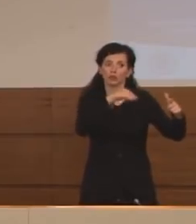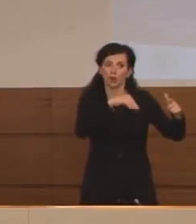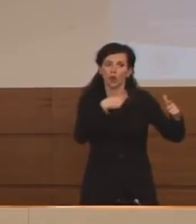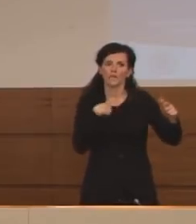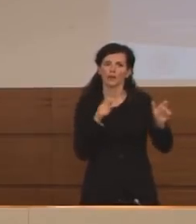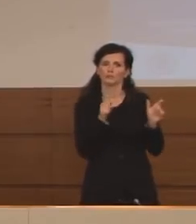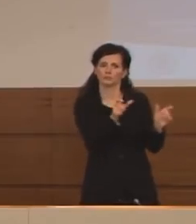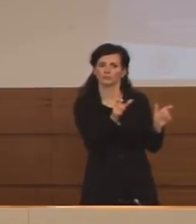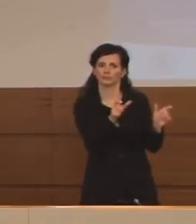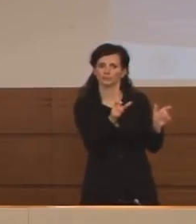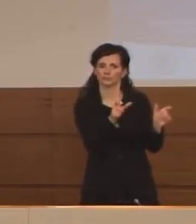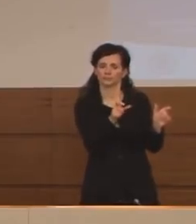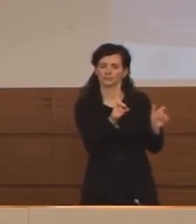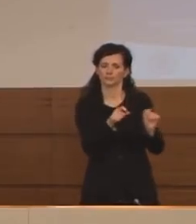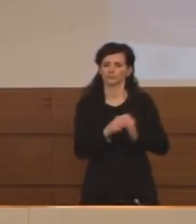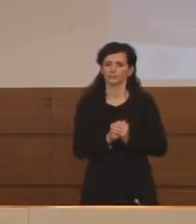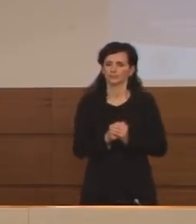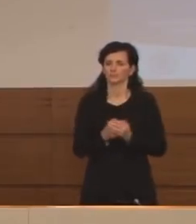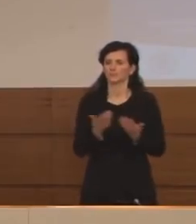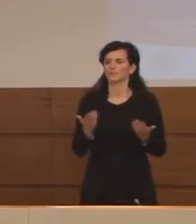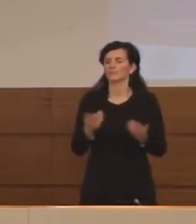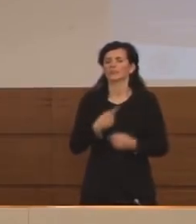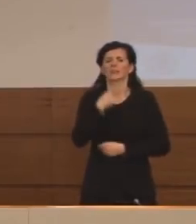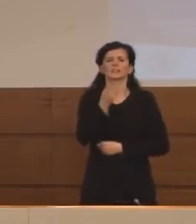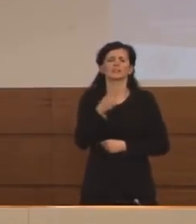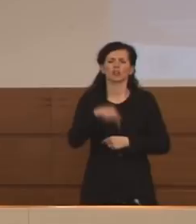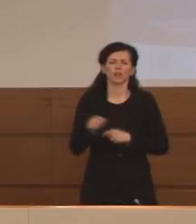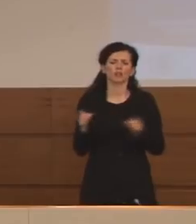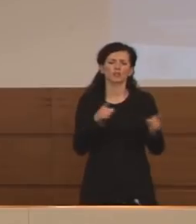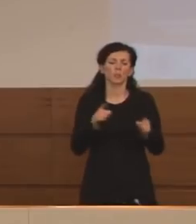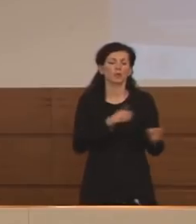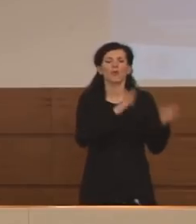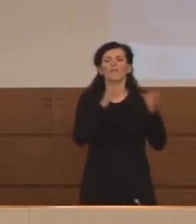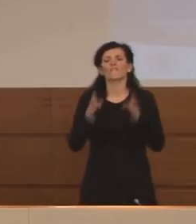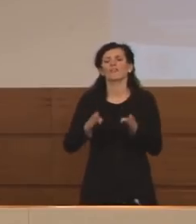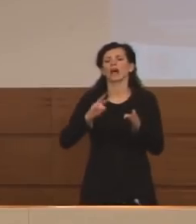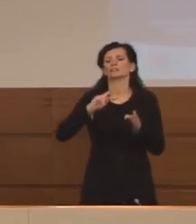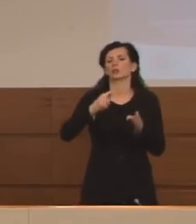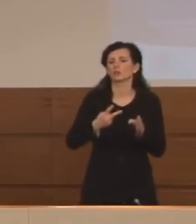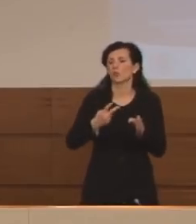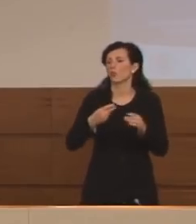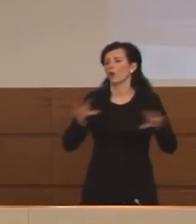Io penso che uno degli argomenti, si parla tanto di fase 2, io non so quando ci sarà questa fase 2 e come sarà.